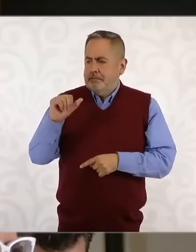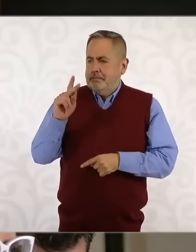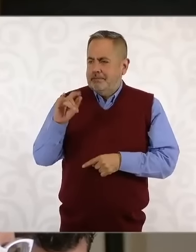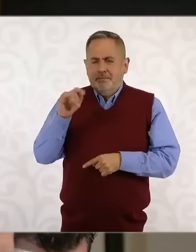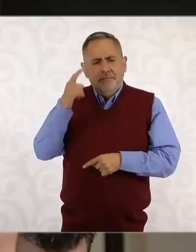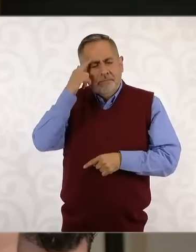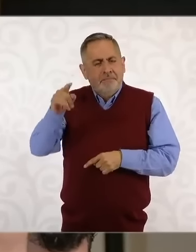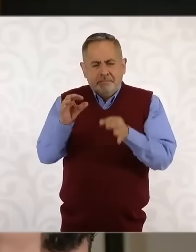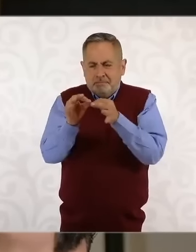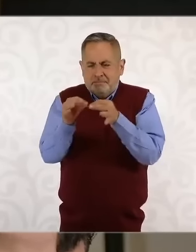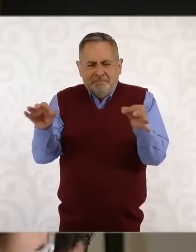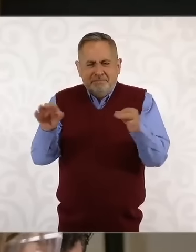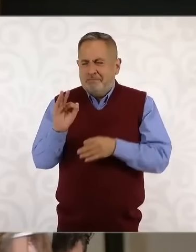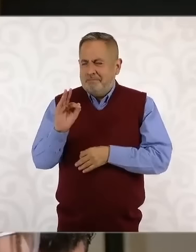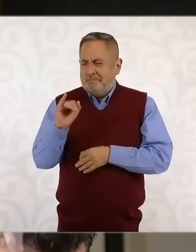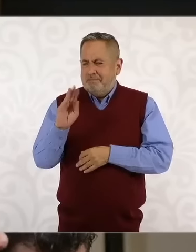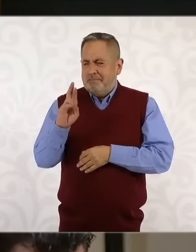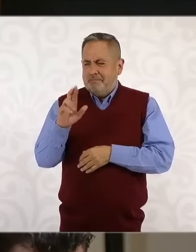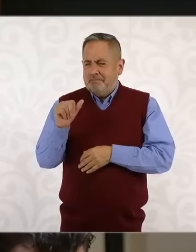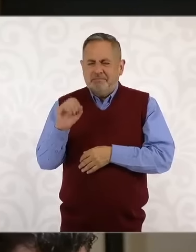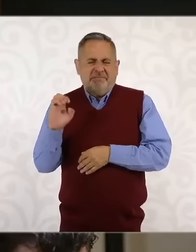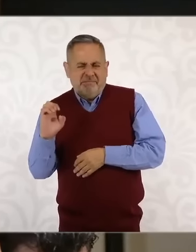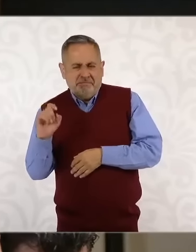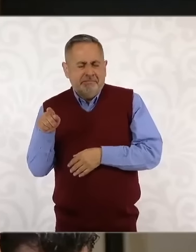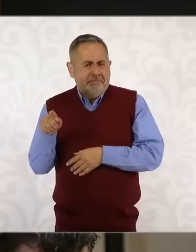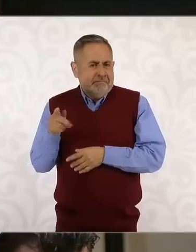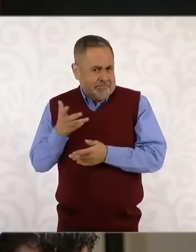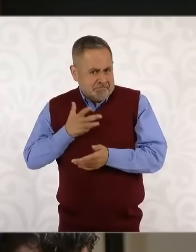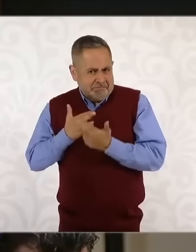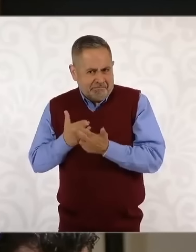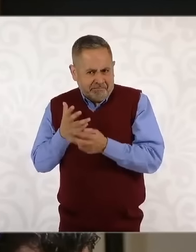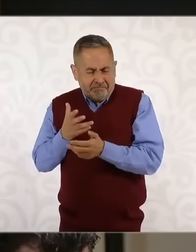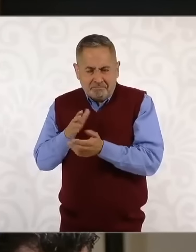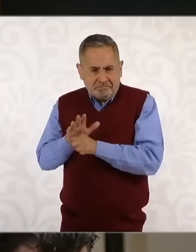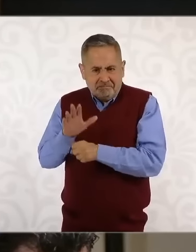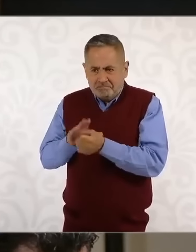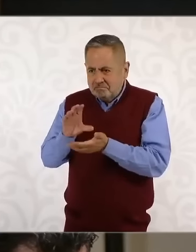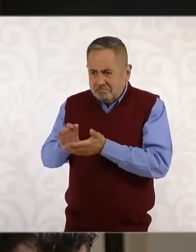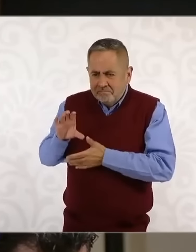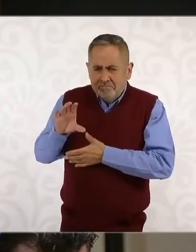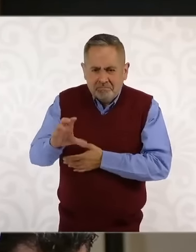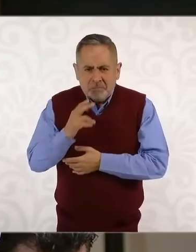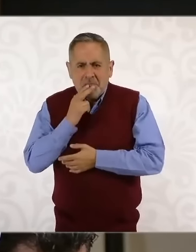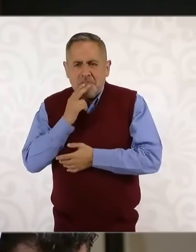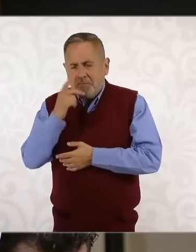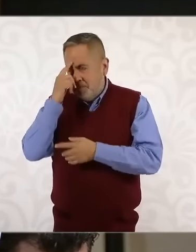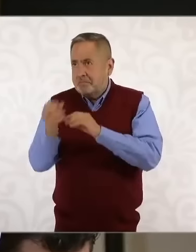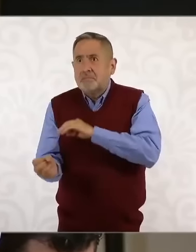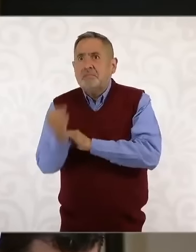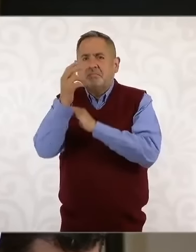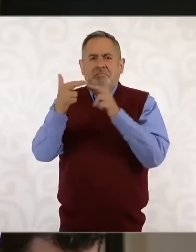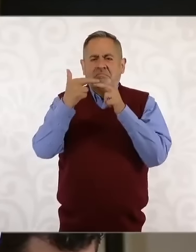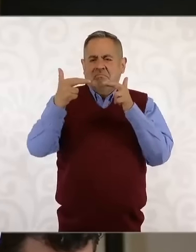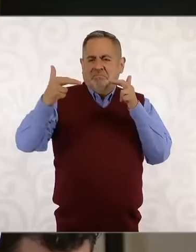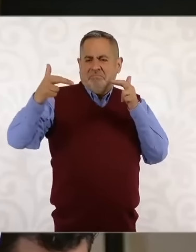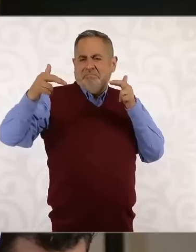Estos recursos son suficientes para para poder eh levantar la la red eléctrica. Digo, durante los